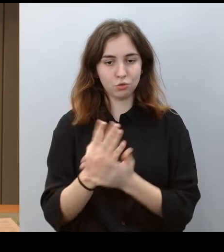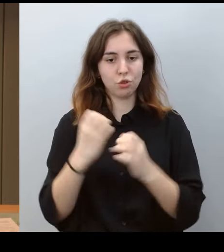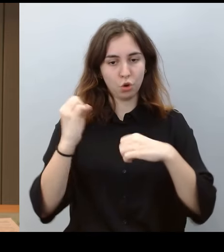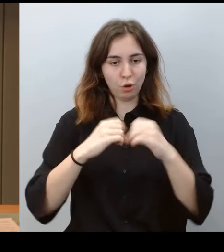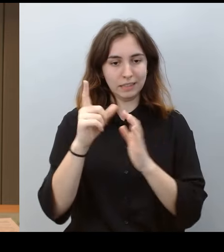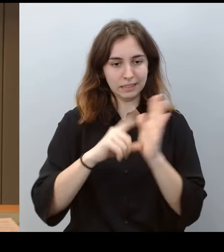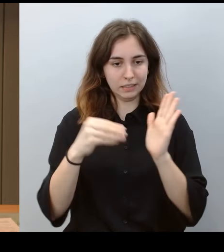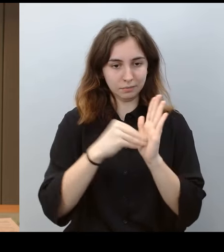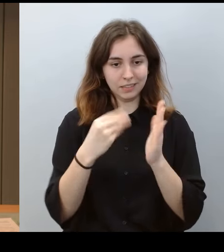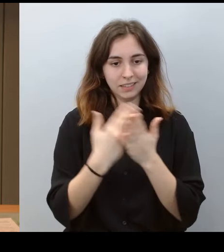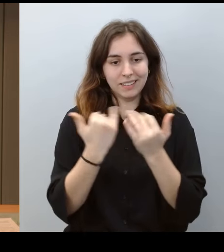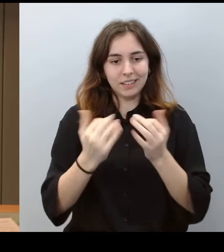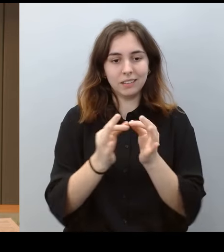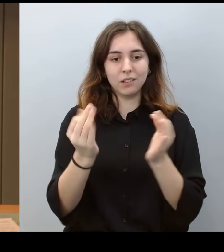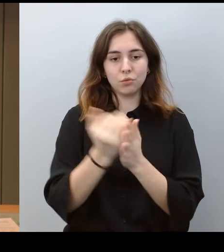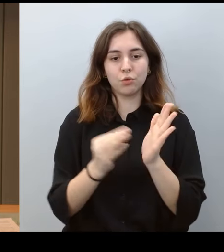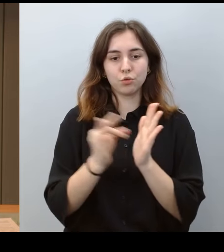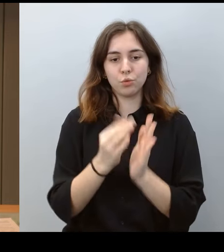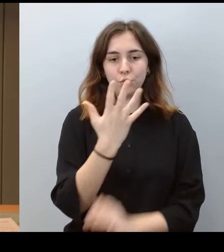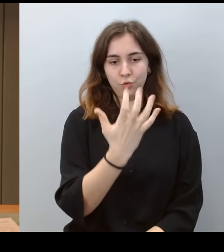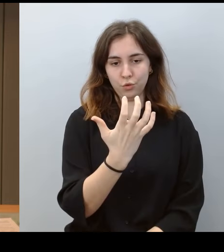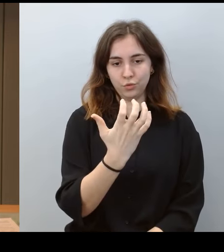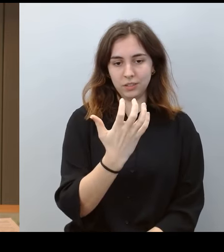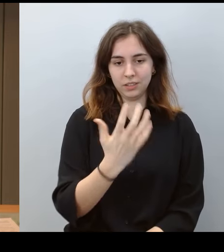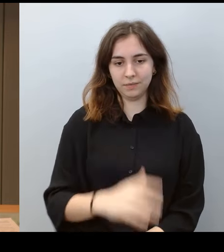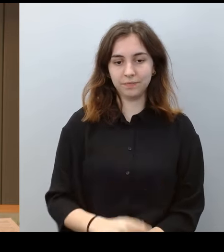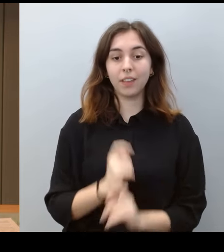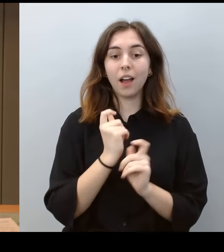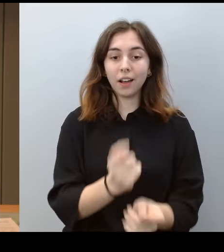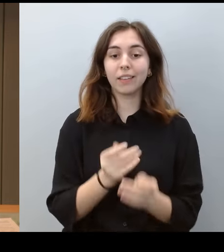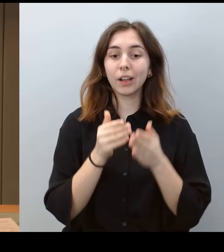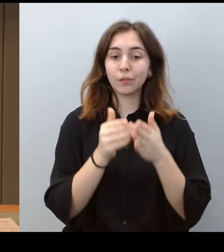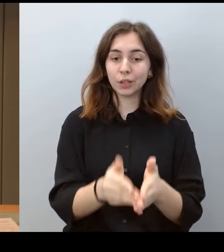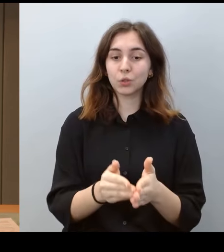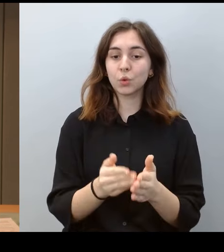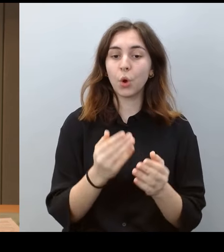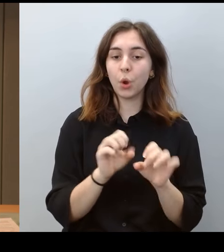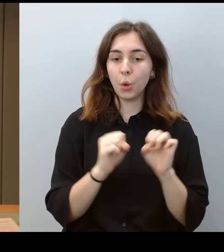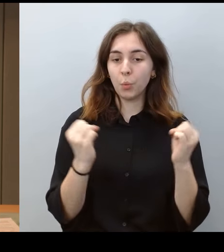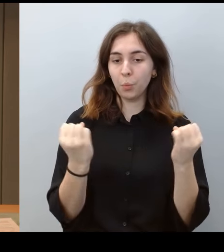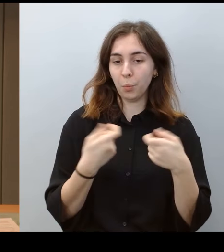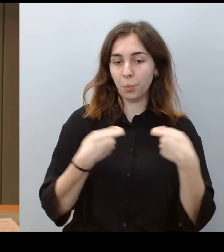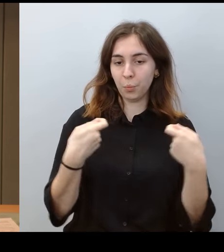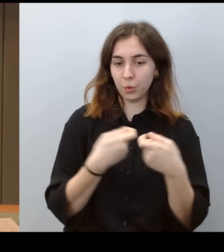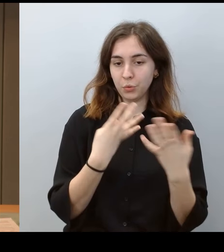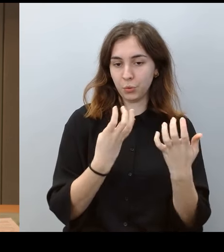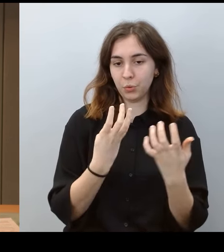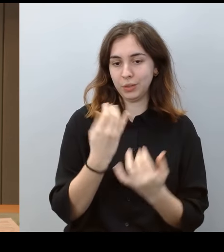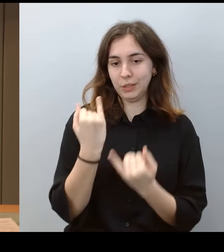90/Die Grünen, Drucksache 19/1393, Menschen mit körperlichen Behinderungen nicht auf der Straße lassen.